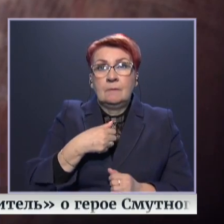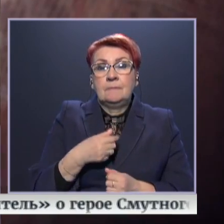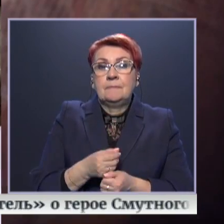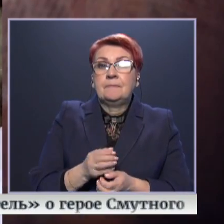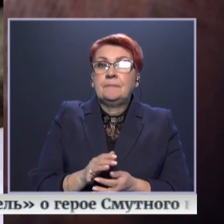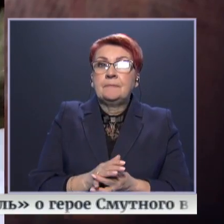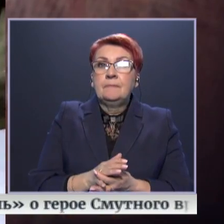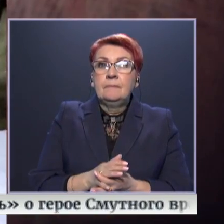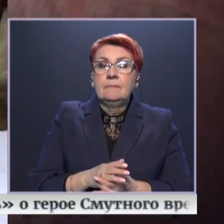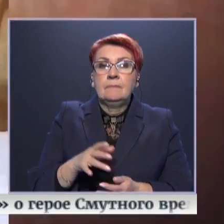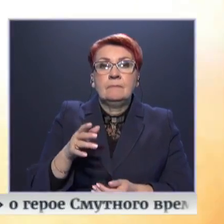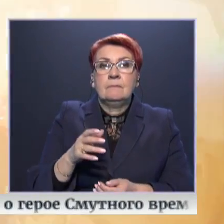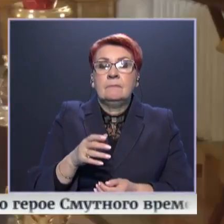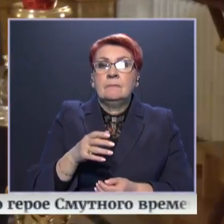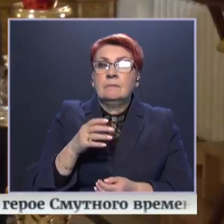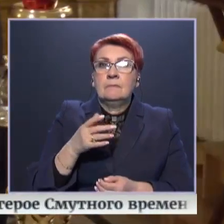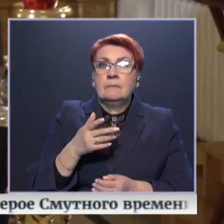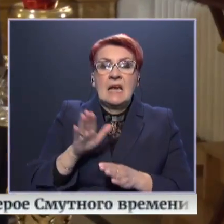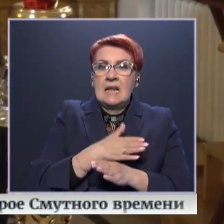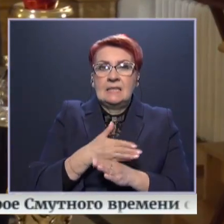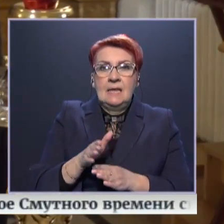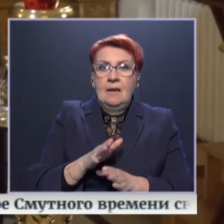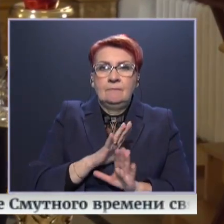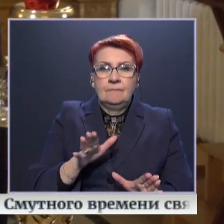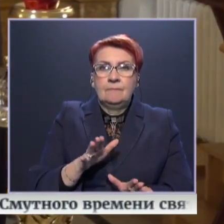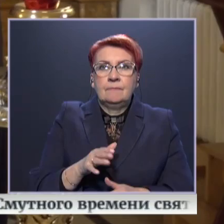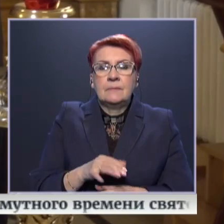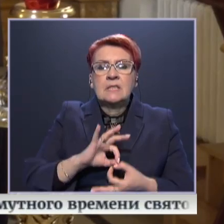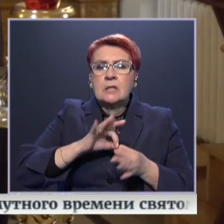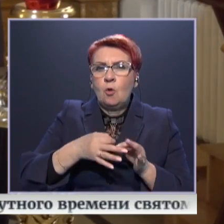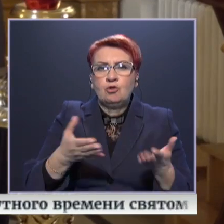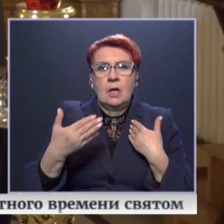жизнь разделения крайне сложные отношения между